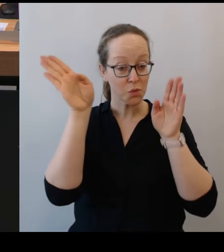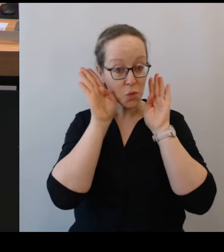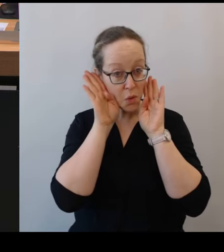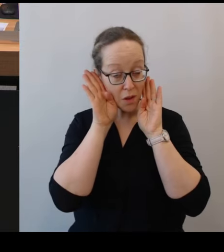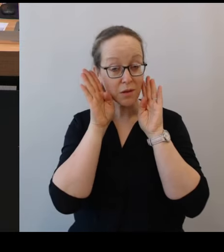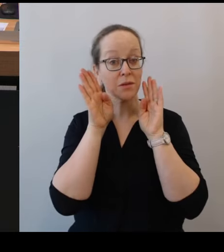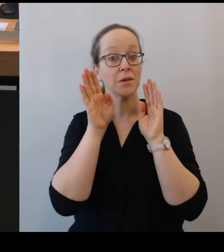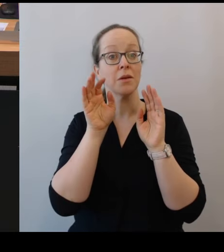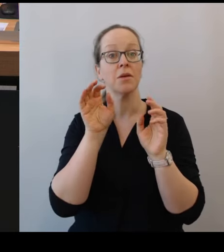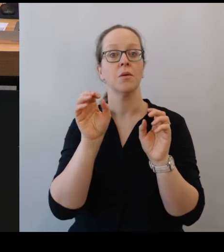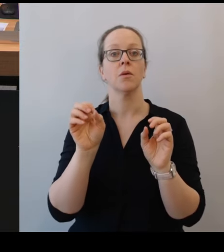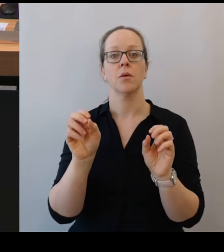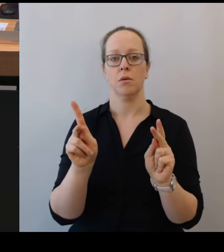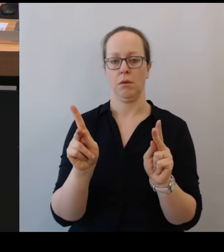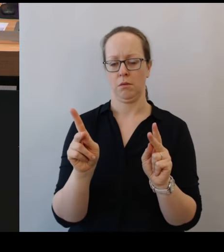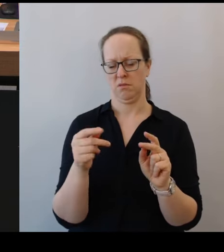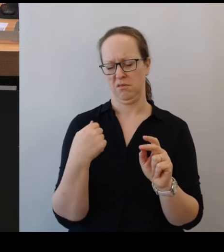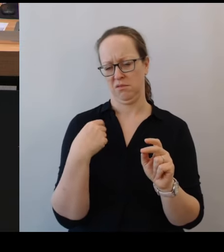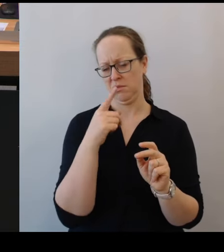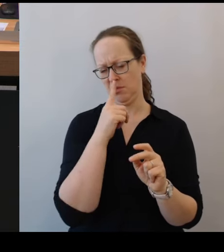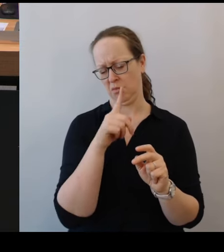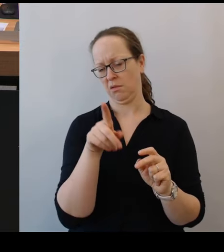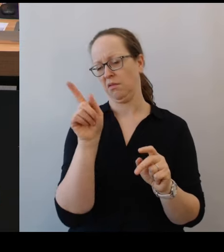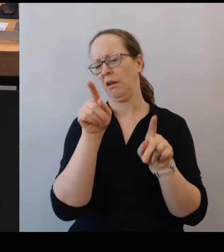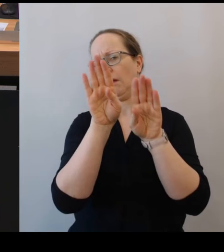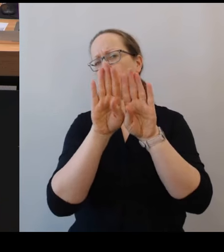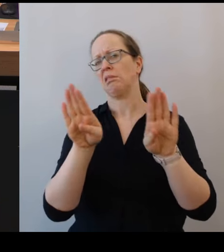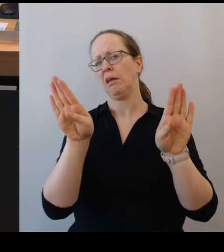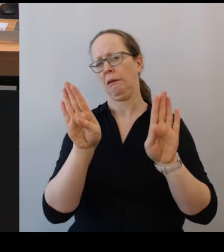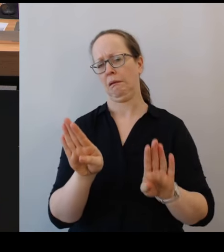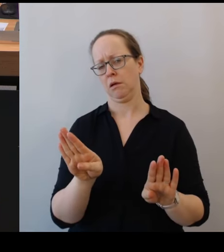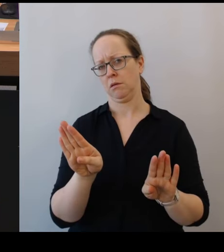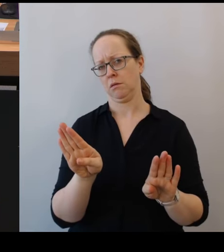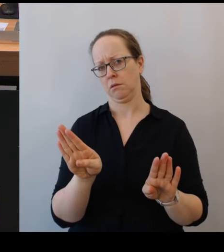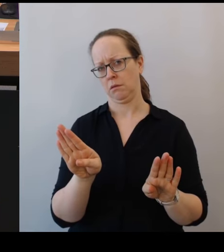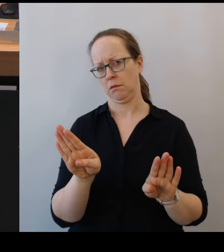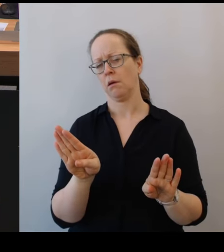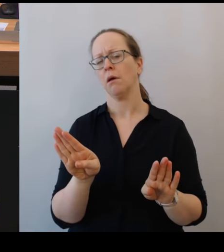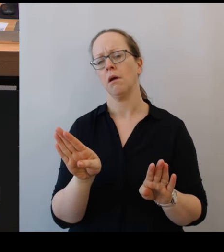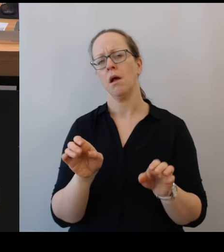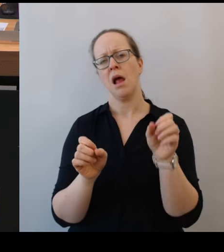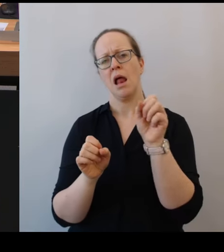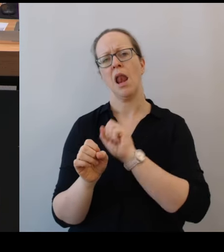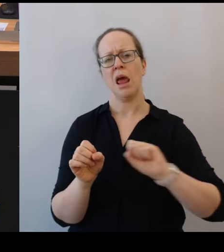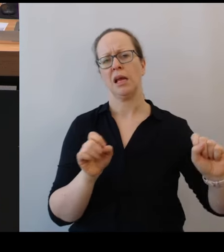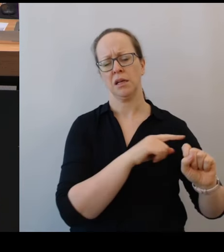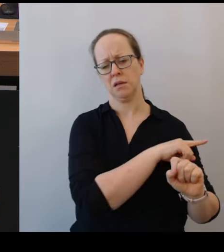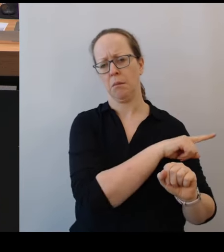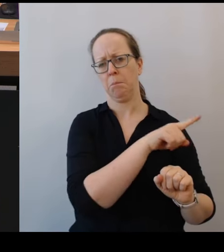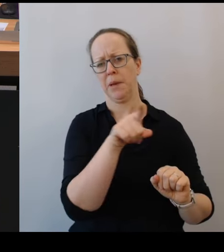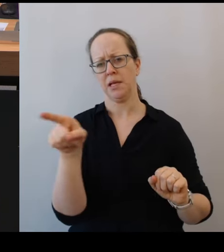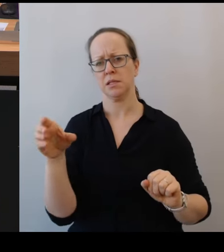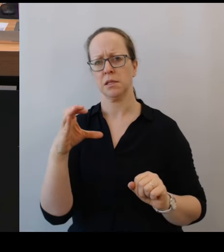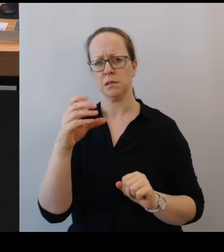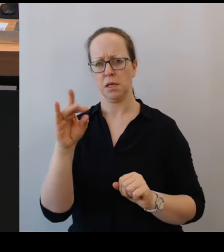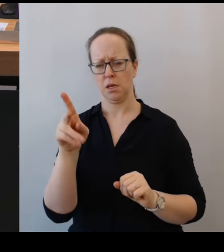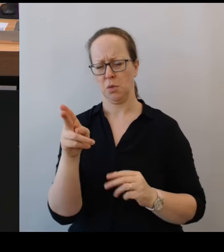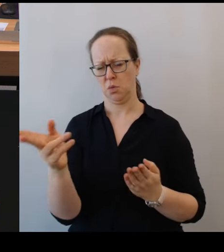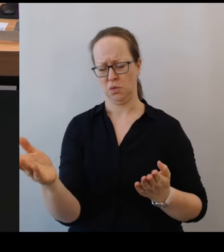Spezialdemokraten von links bis zur CDU zu ihrer Haltung zum demokratischen Miteinander Eine unwürdige Eintagsfliege.